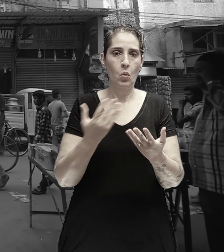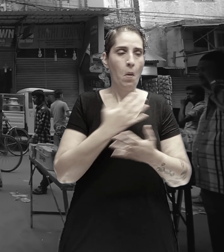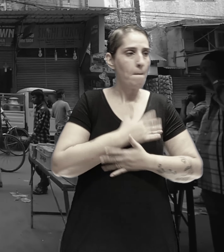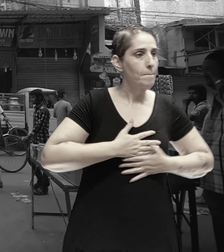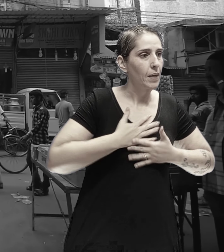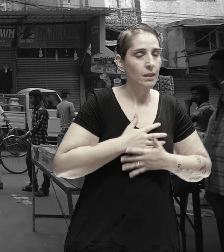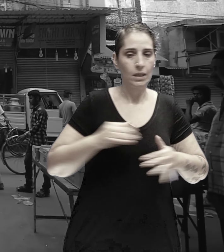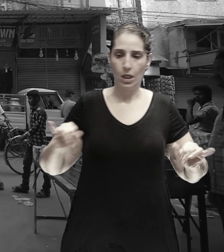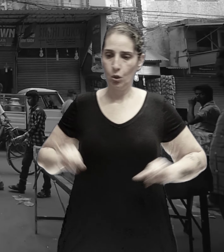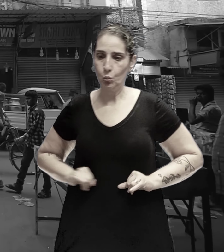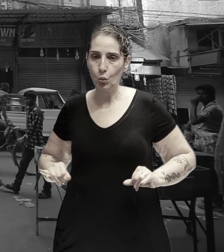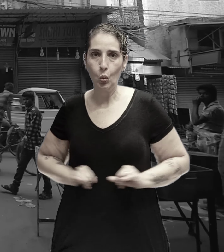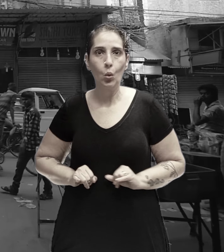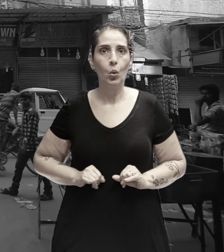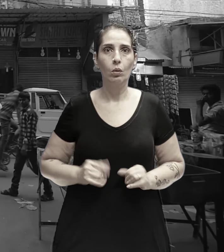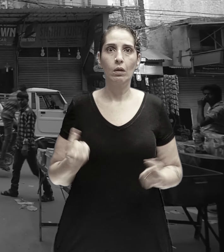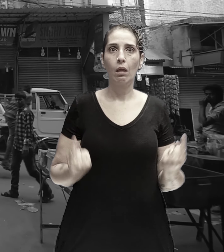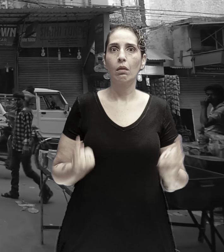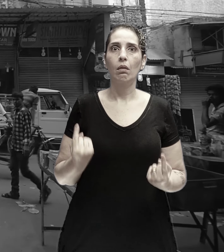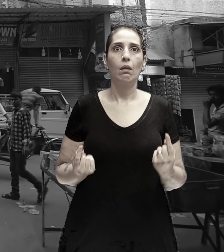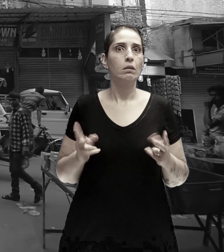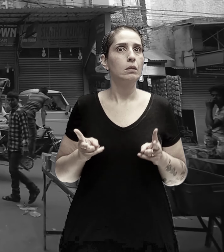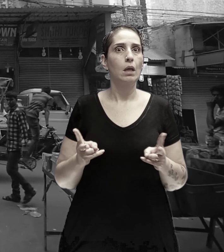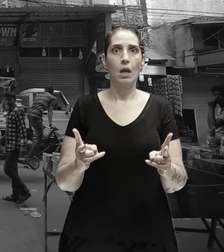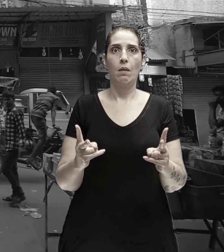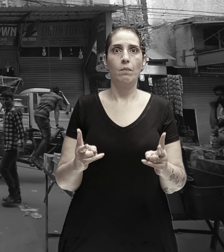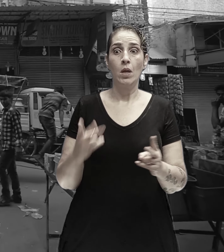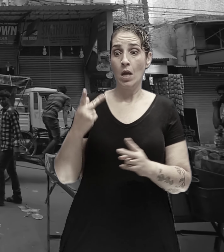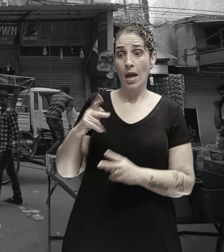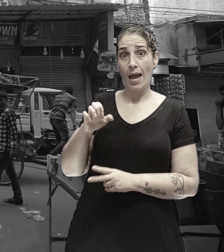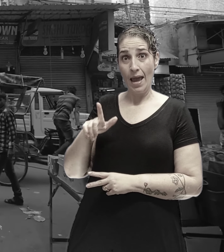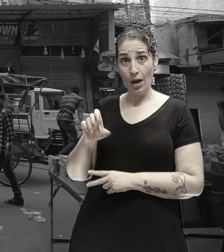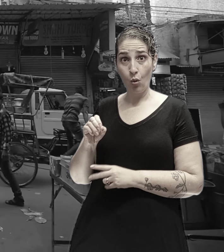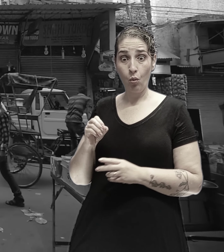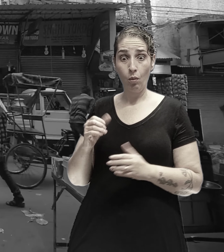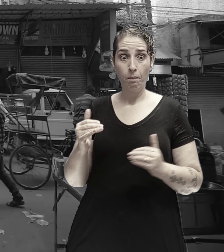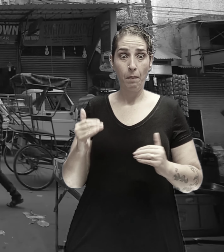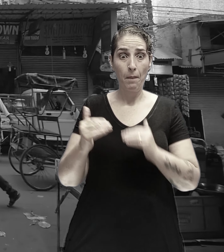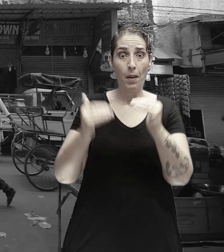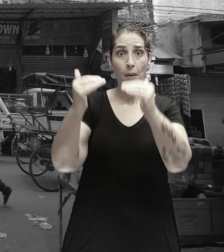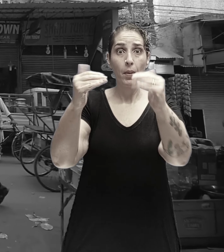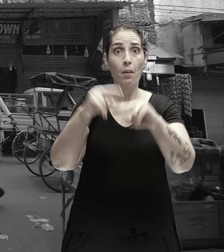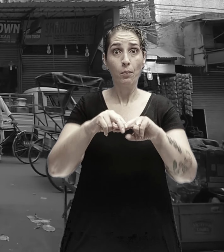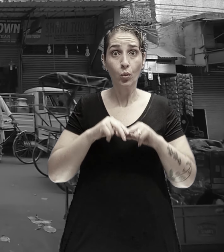prazer e dor. Ele constrói sua identidade com seus opostos,